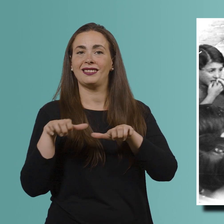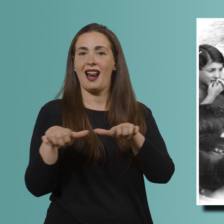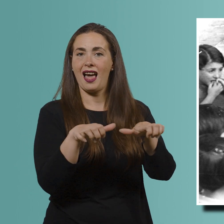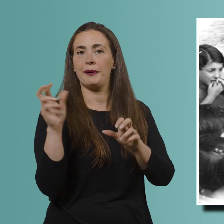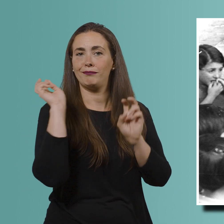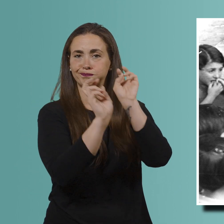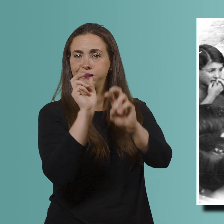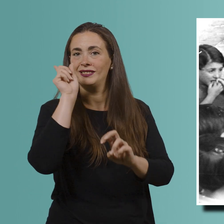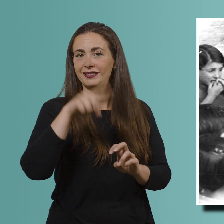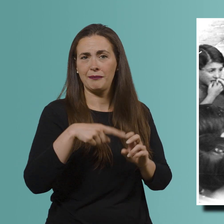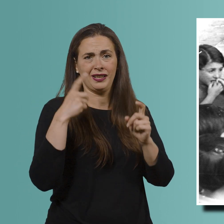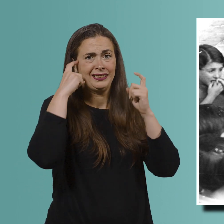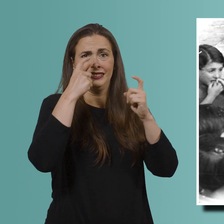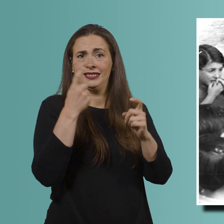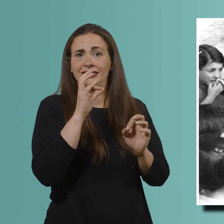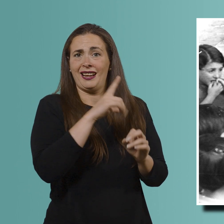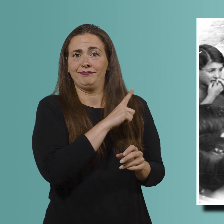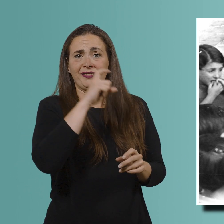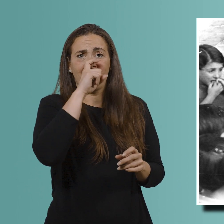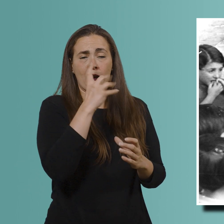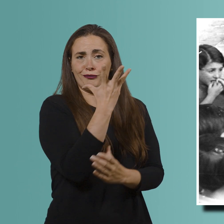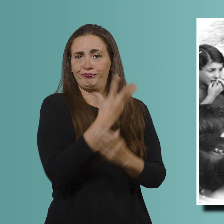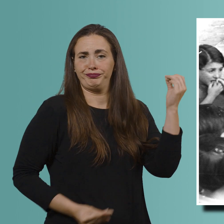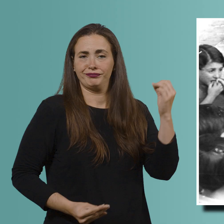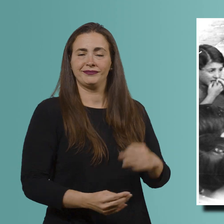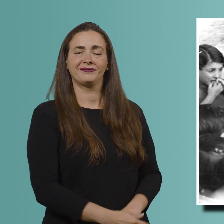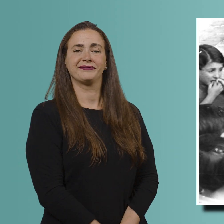que fugien de la progressió de l’exèrcit franquista.